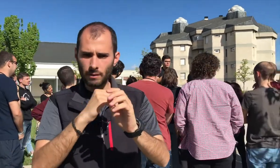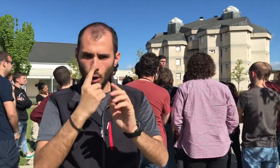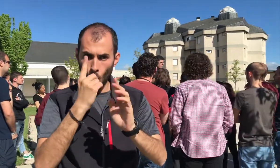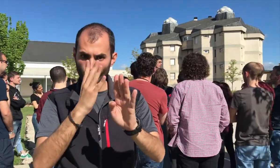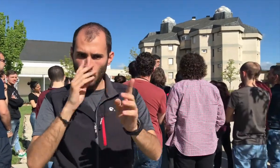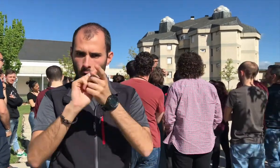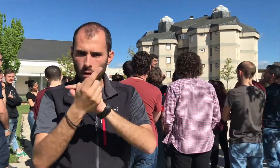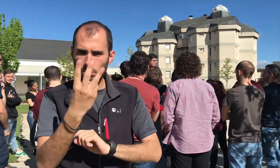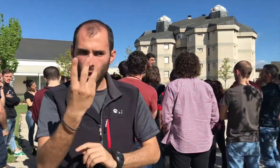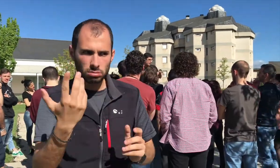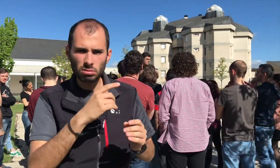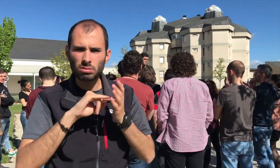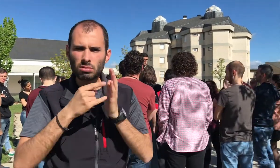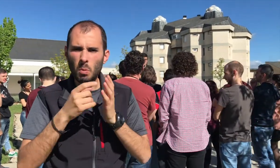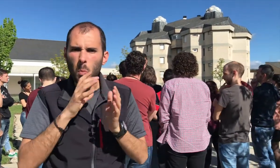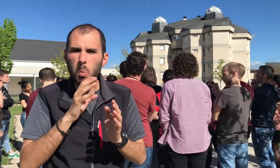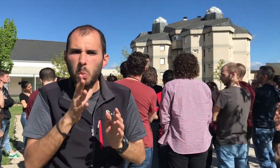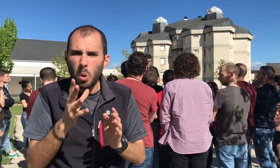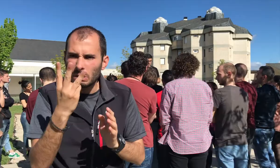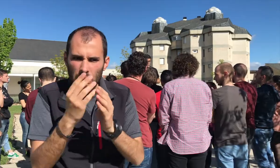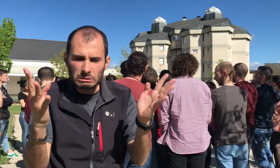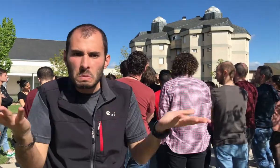Al final la fila única se ha dividido en tres, y ahora estamos a la espera de saber el por qué.